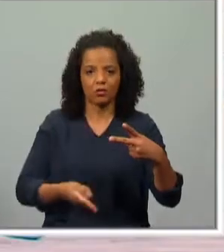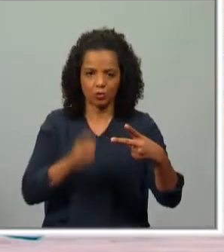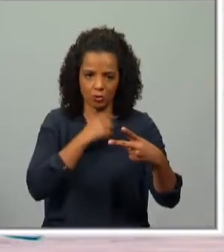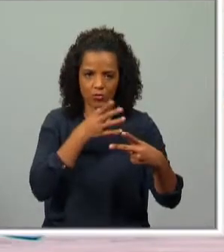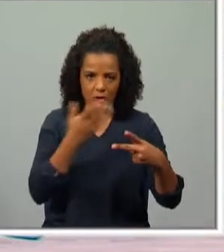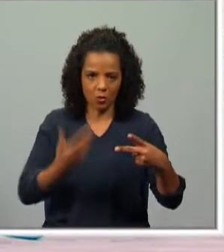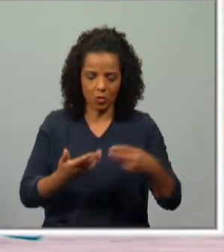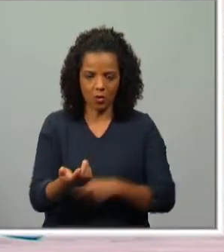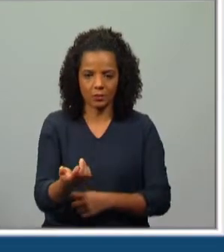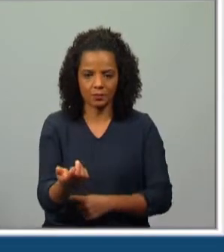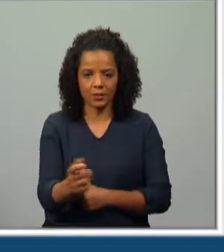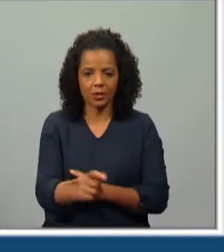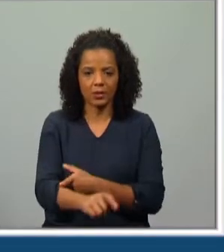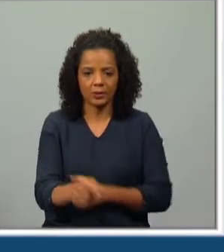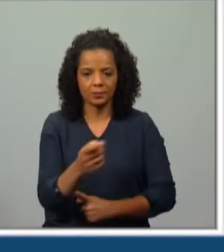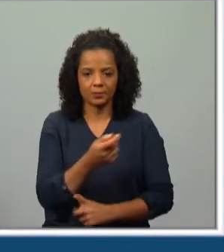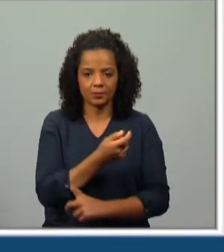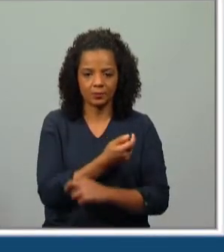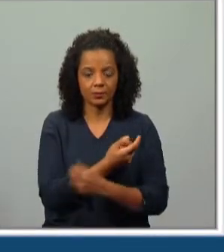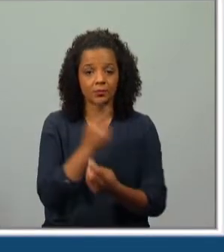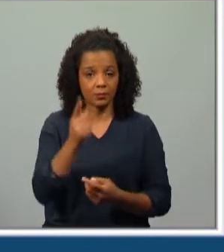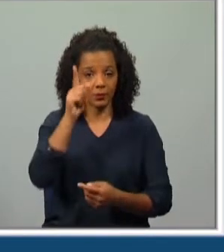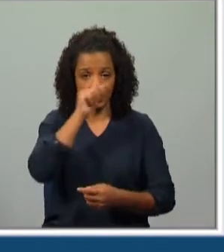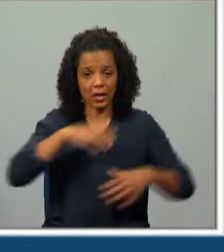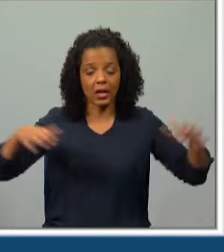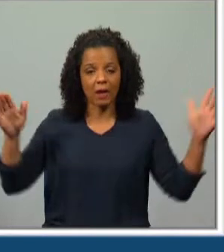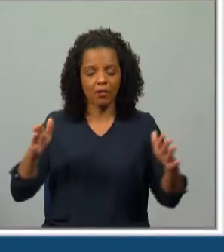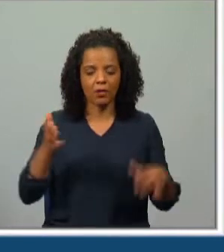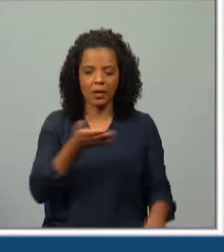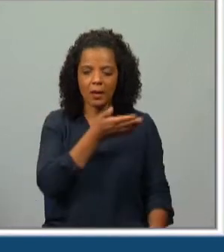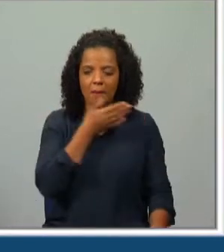era uma bela e saudável Gaivota de penas brilhantes as penas brilhantes 昆加是一隻美麗而健康的海鷗從閃亮的羽毛到閃亮的羽毛